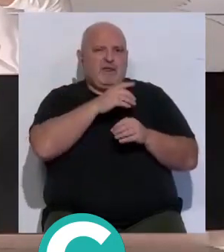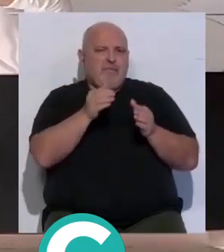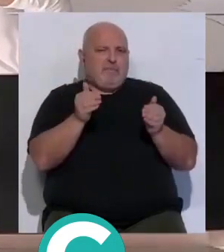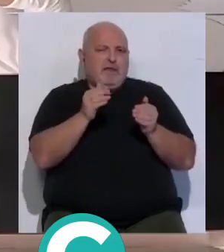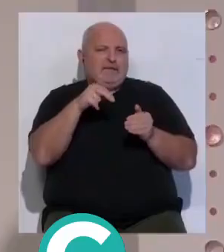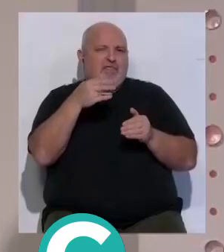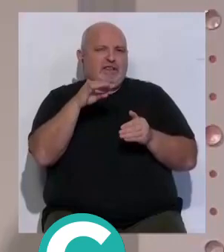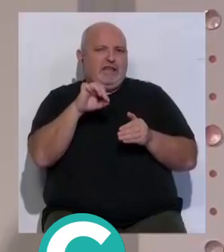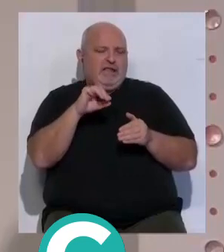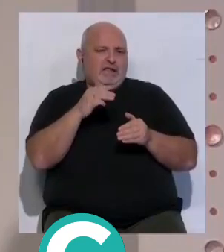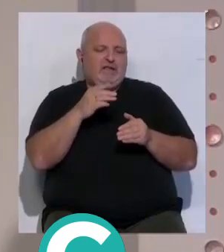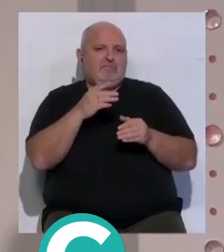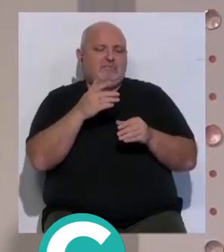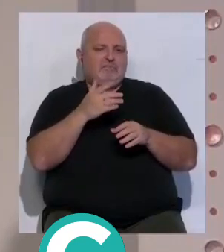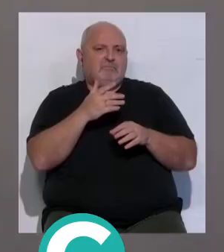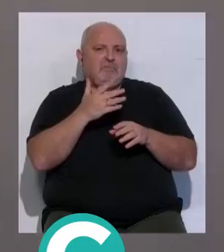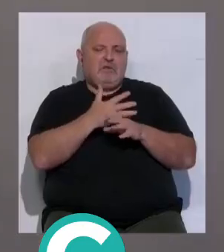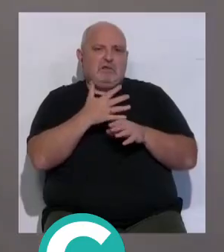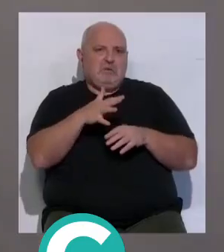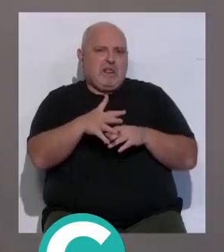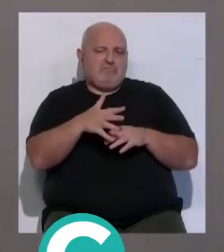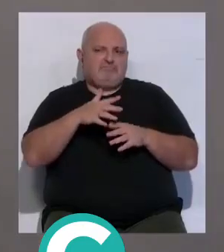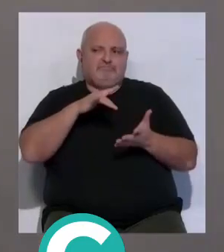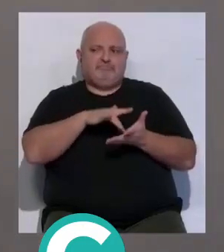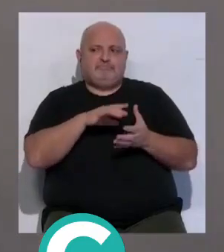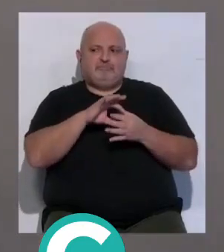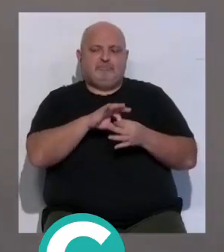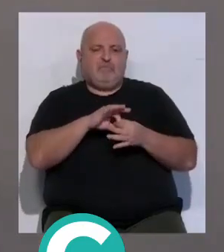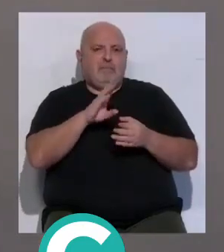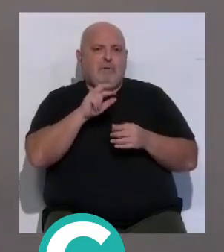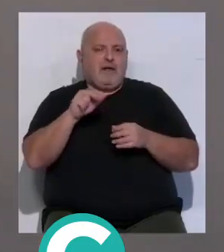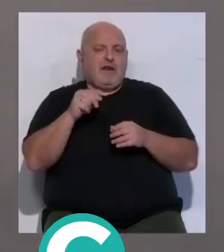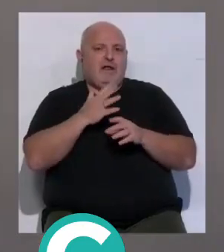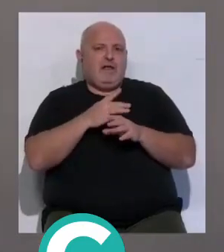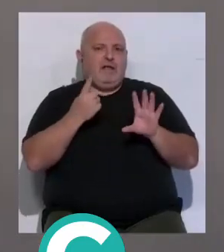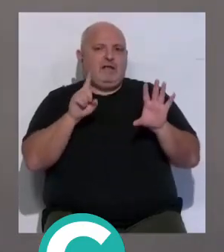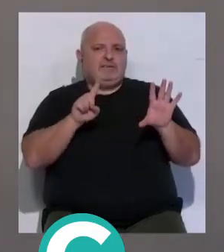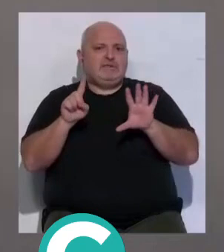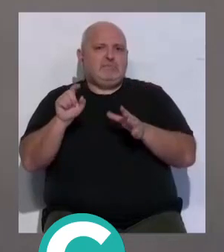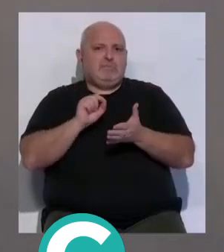le fueron bien las cosas no le fueron muy bien las cosas Raúl Parra que jugó 66 minutos vamos a ver